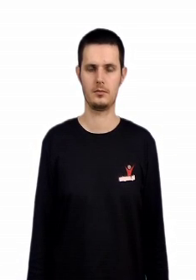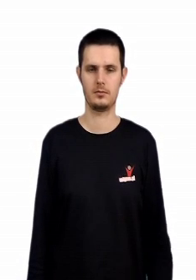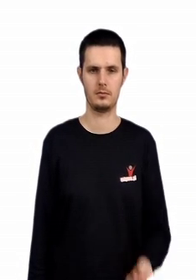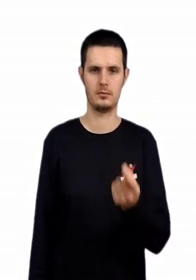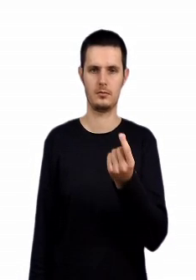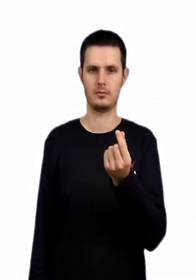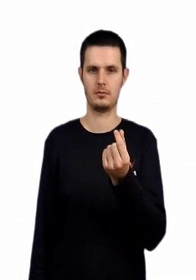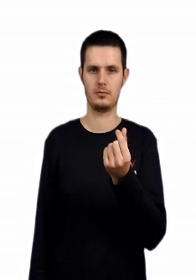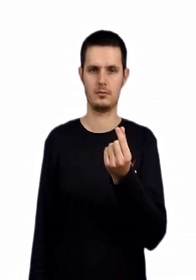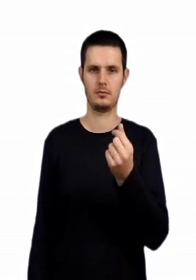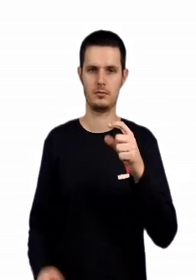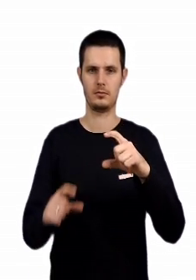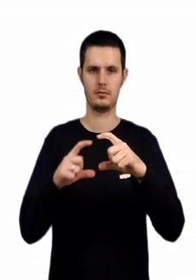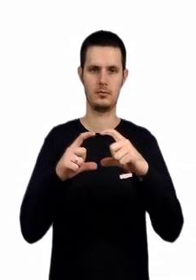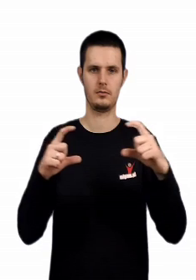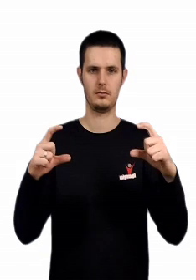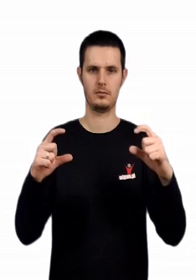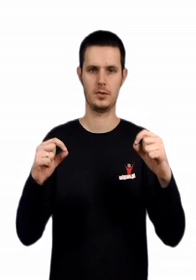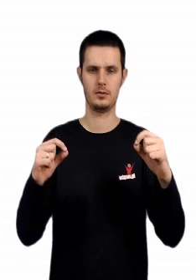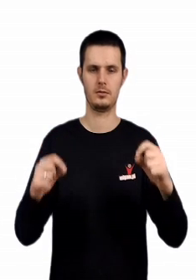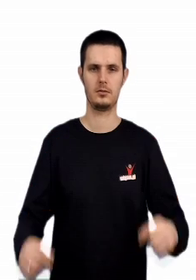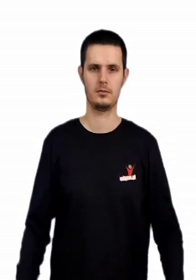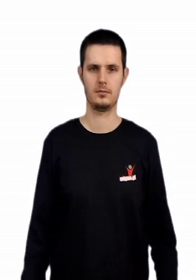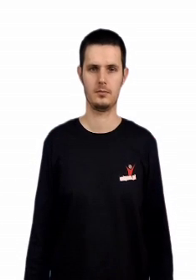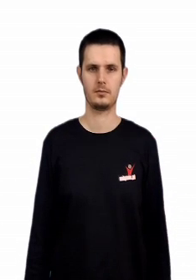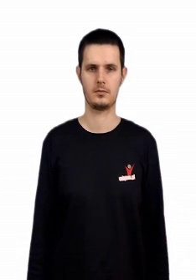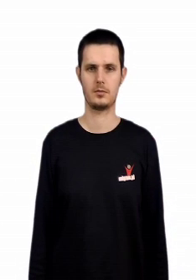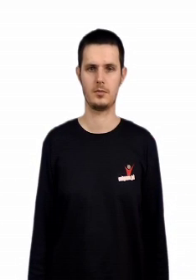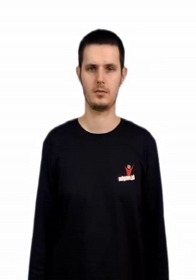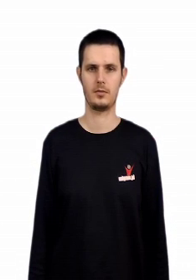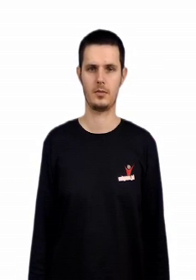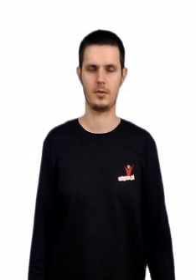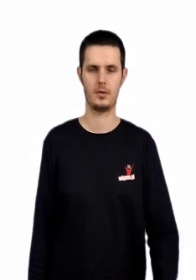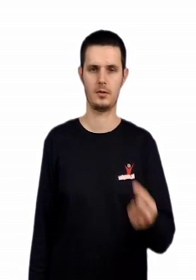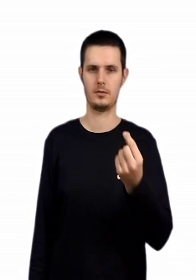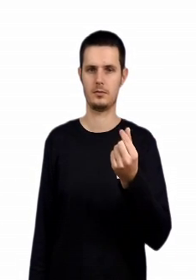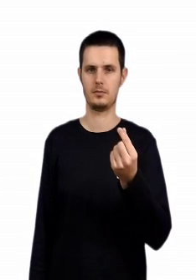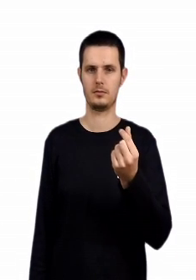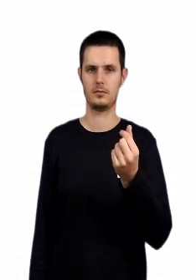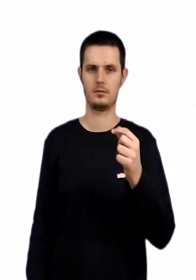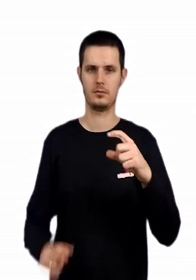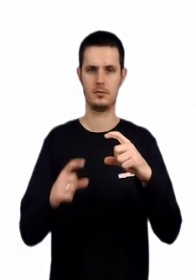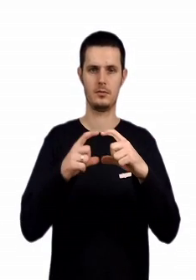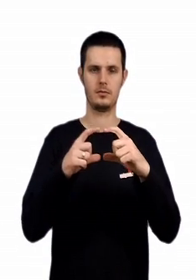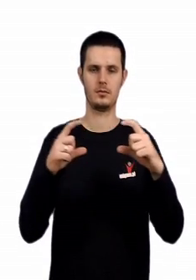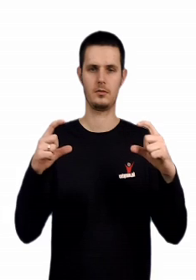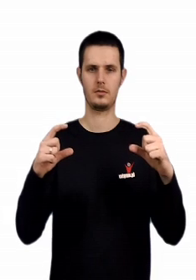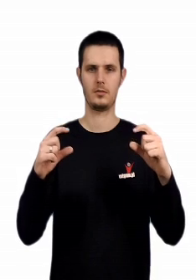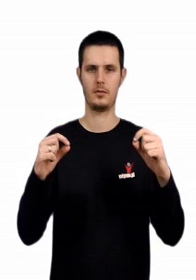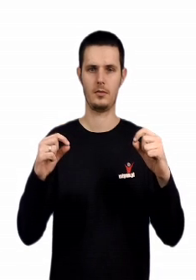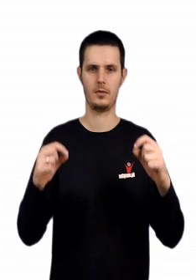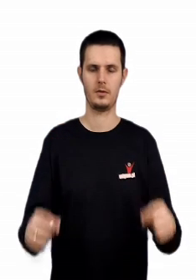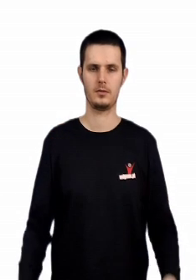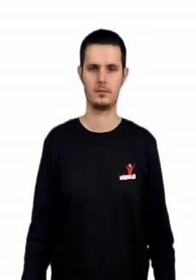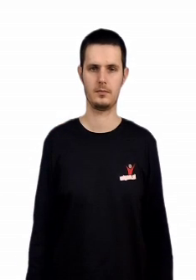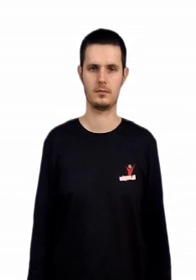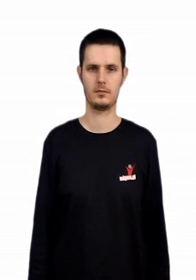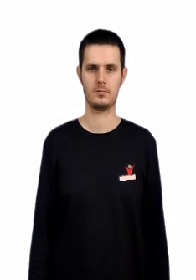BANKNOT